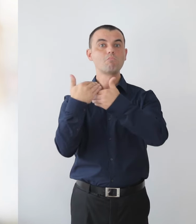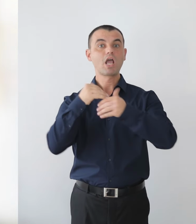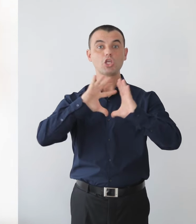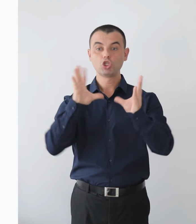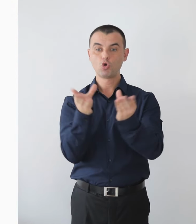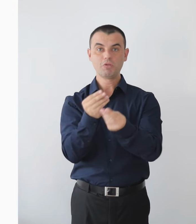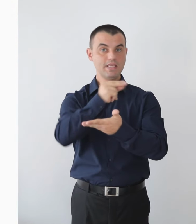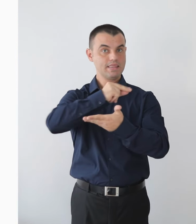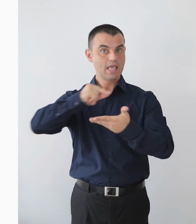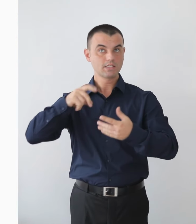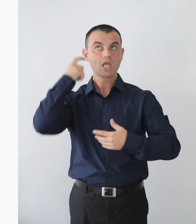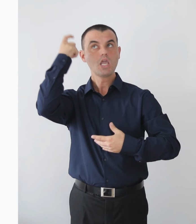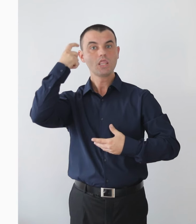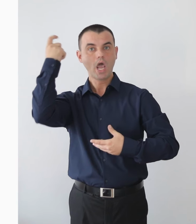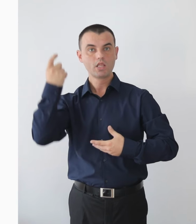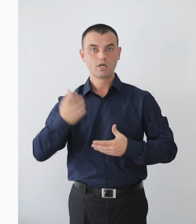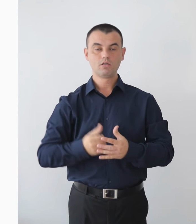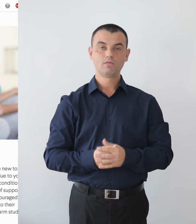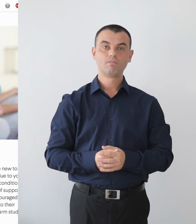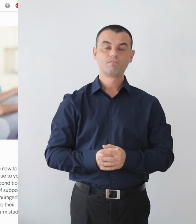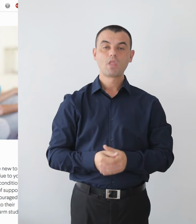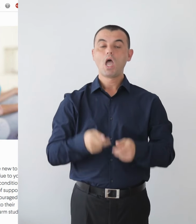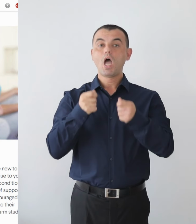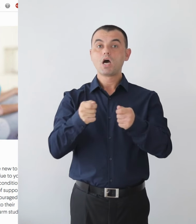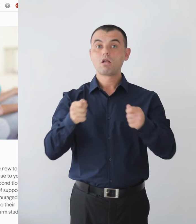помага за обединяването на текстовата част и идеята.